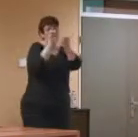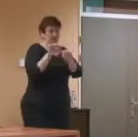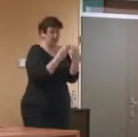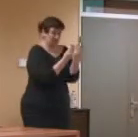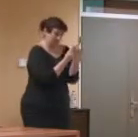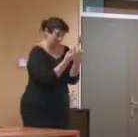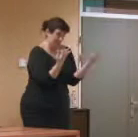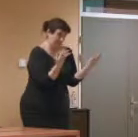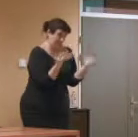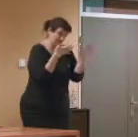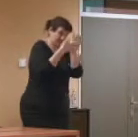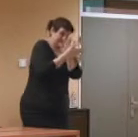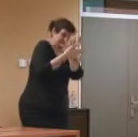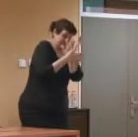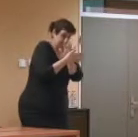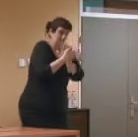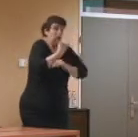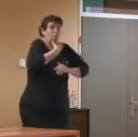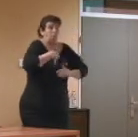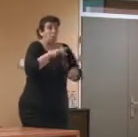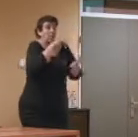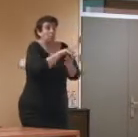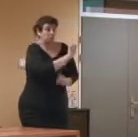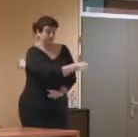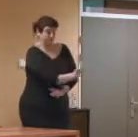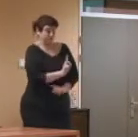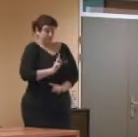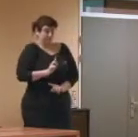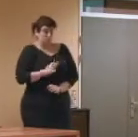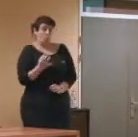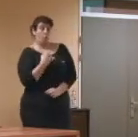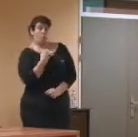por tanto, ya sea accidentalmente, ya sea porque intervenís, vuestra imagen puede